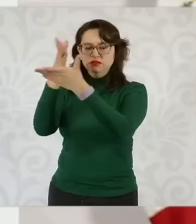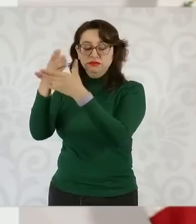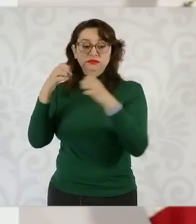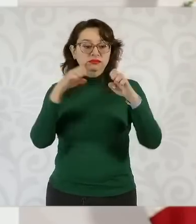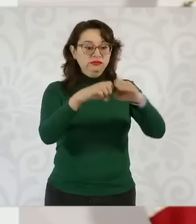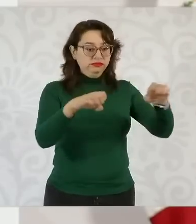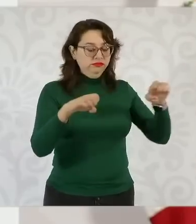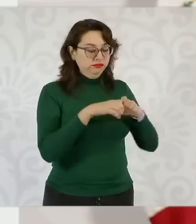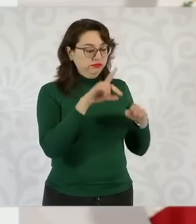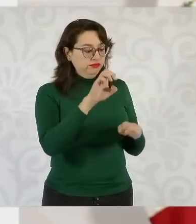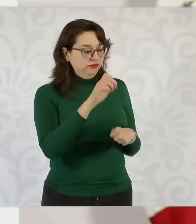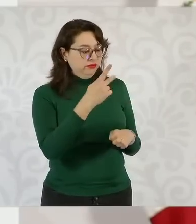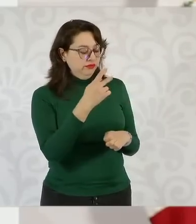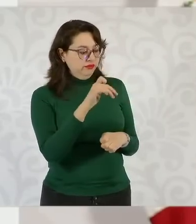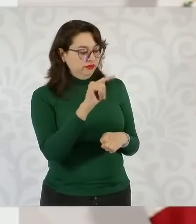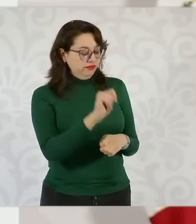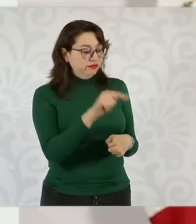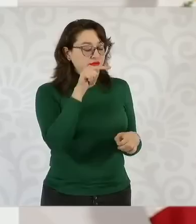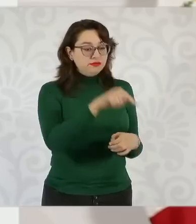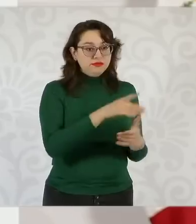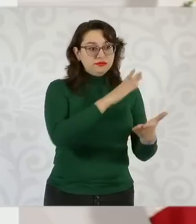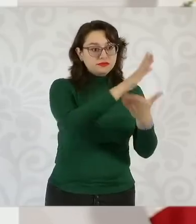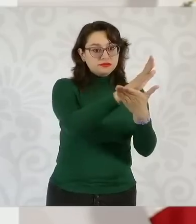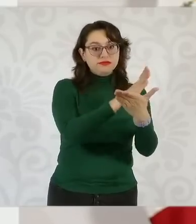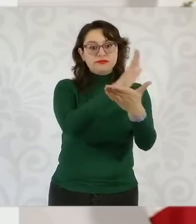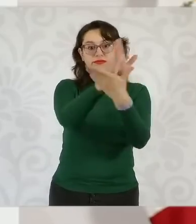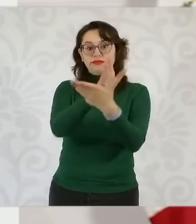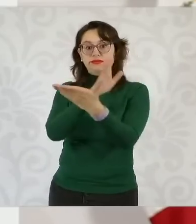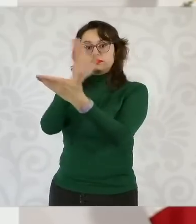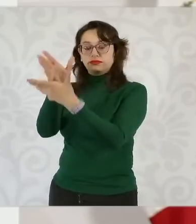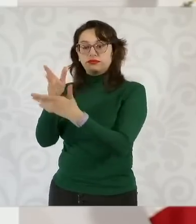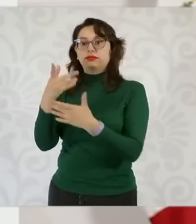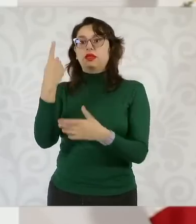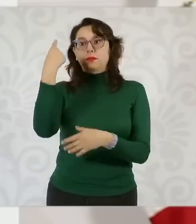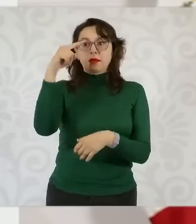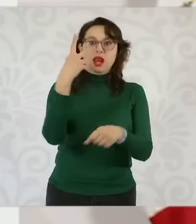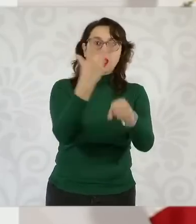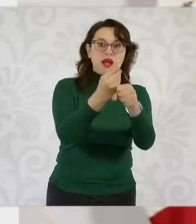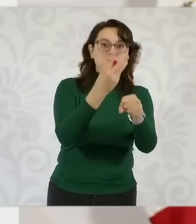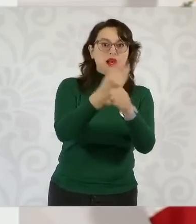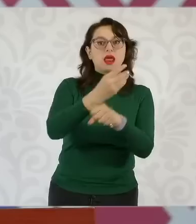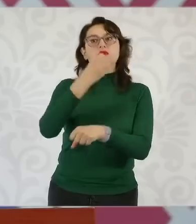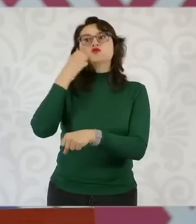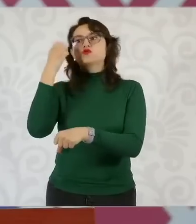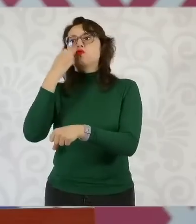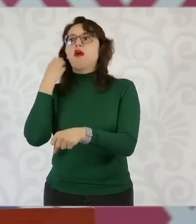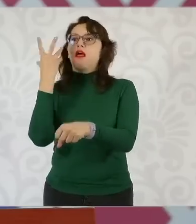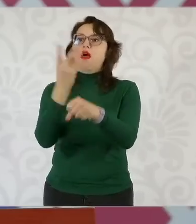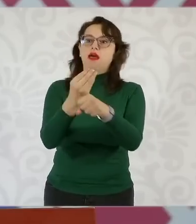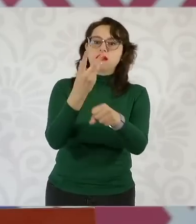en todo el país donde apoyamos a la mejora de escuelas hospitales centros comunitarios